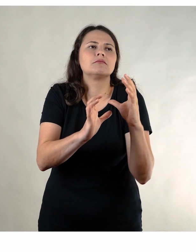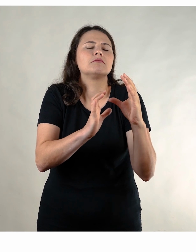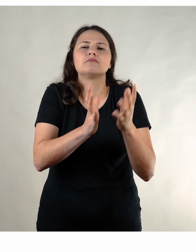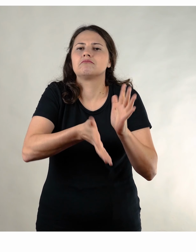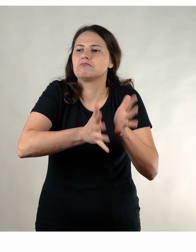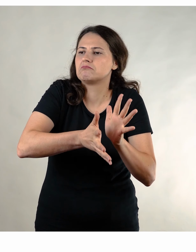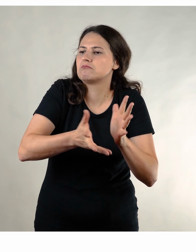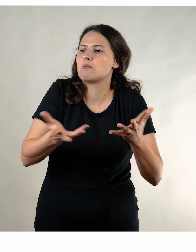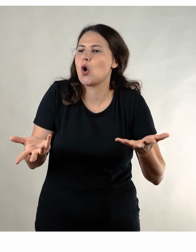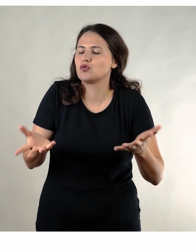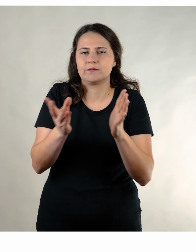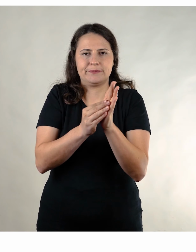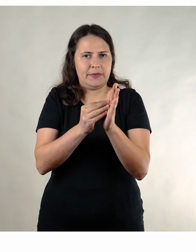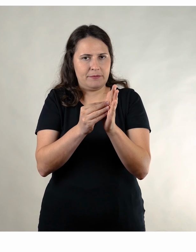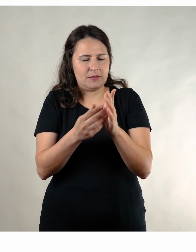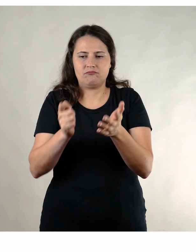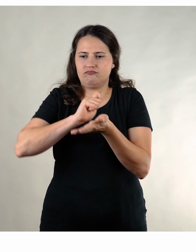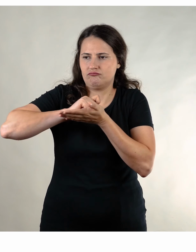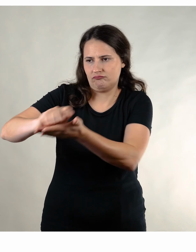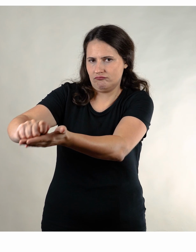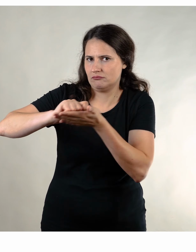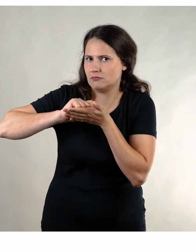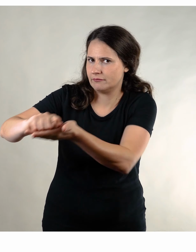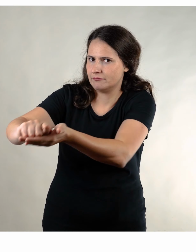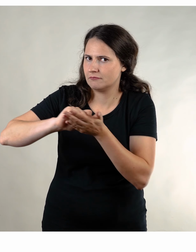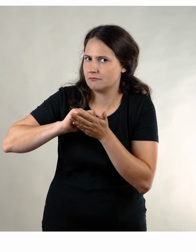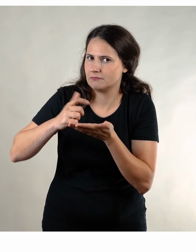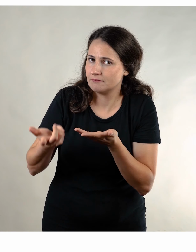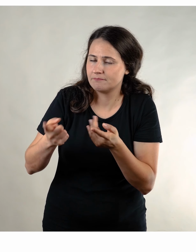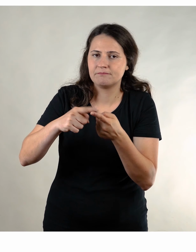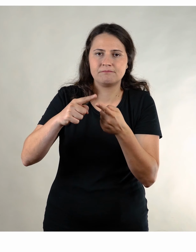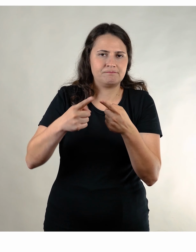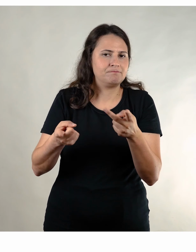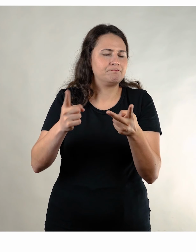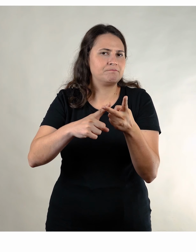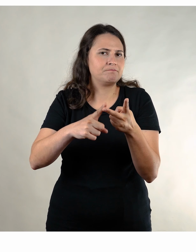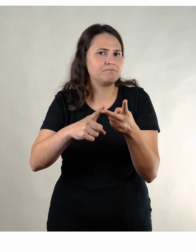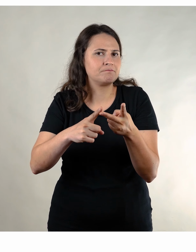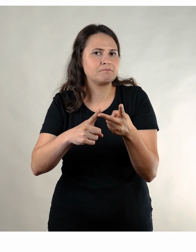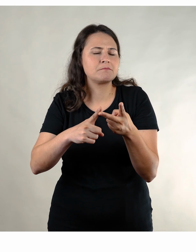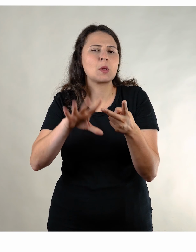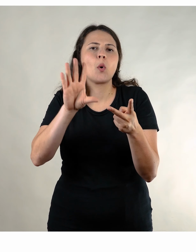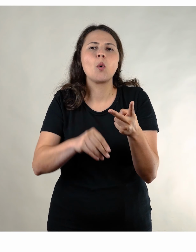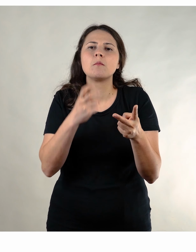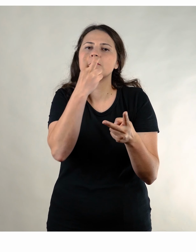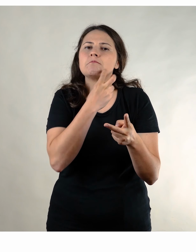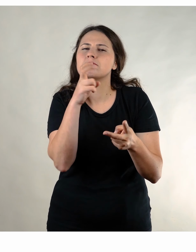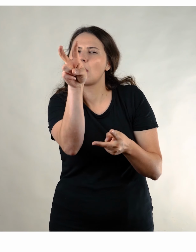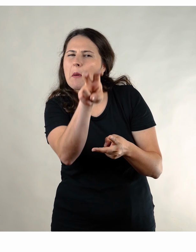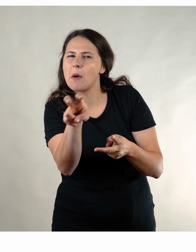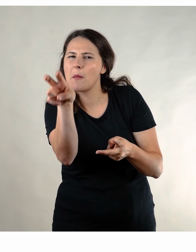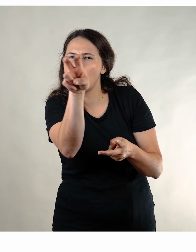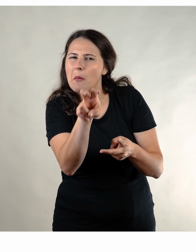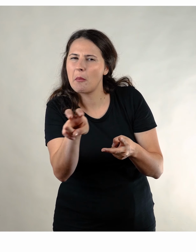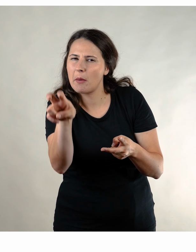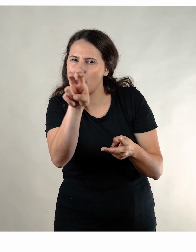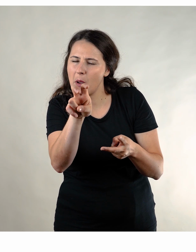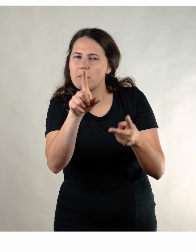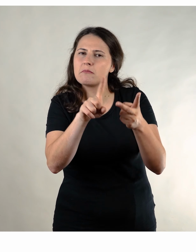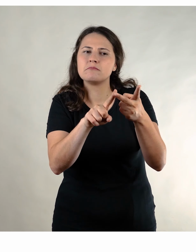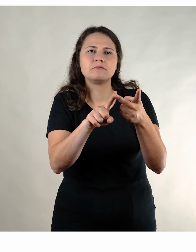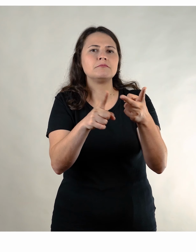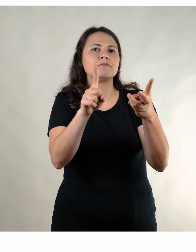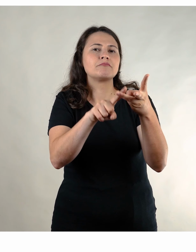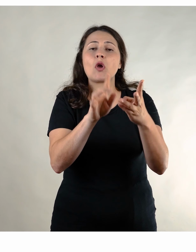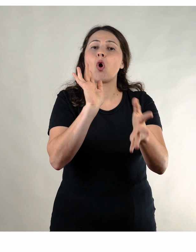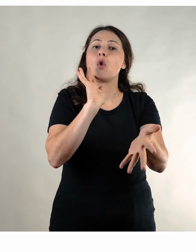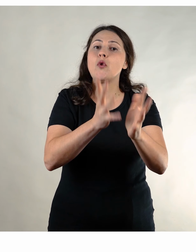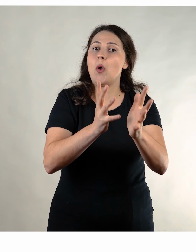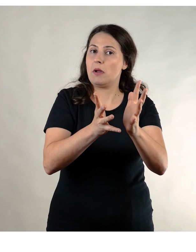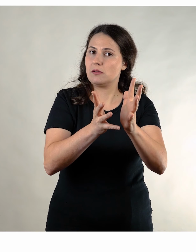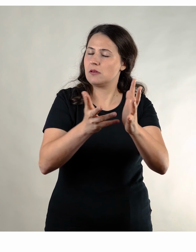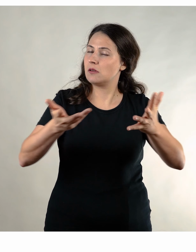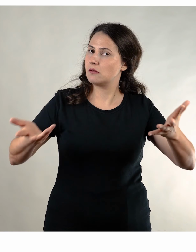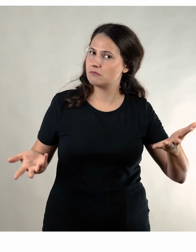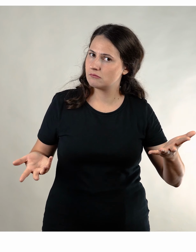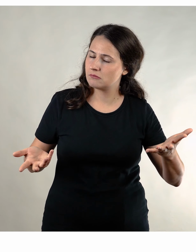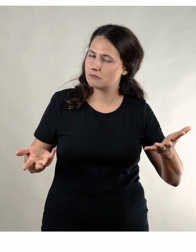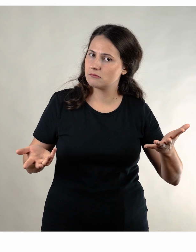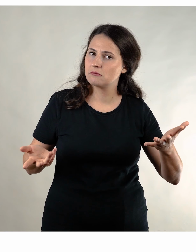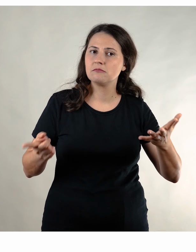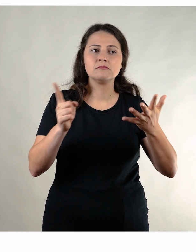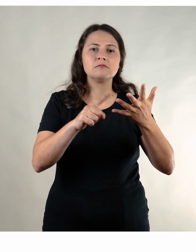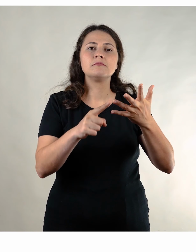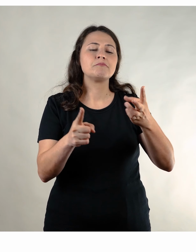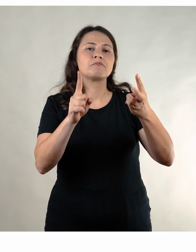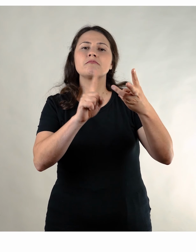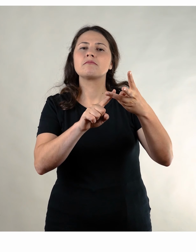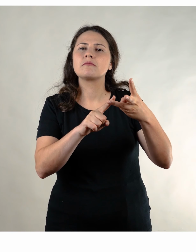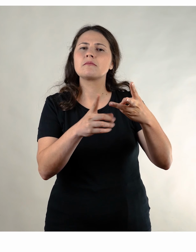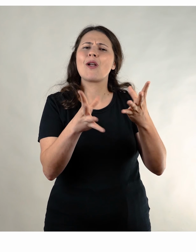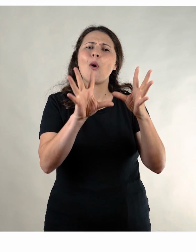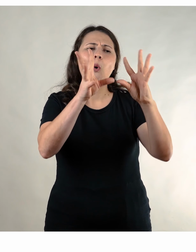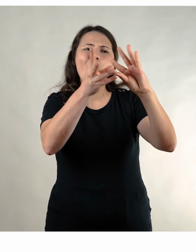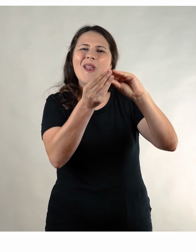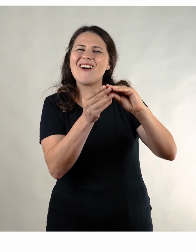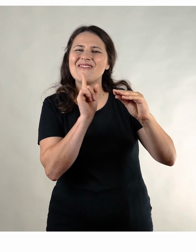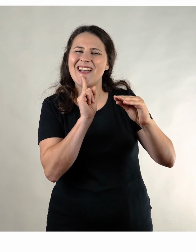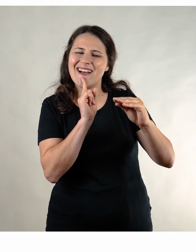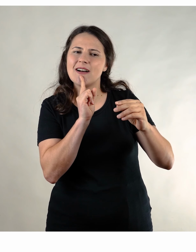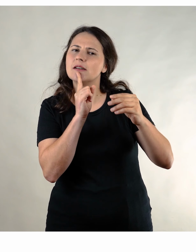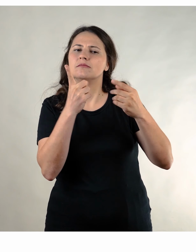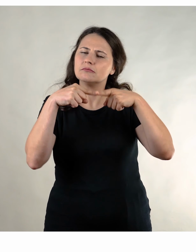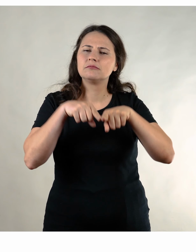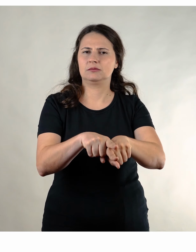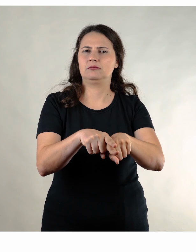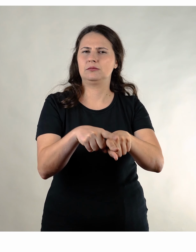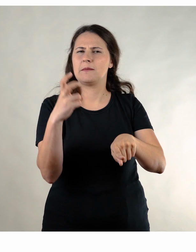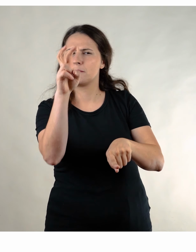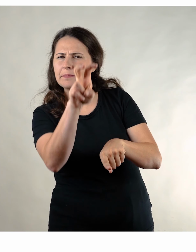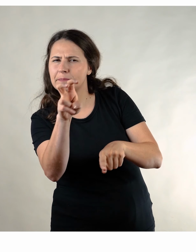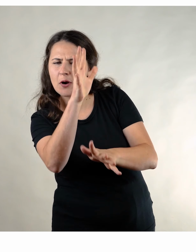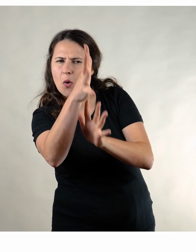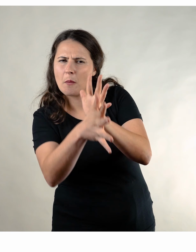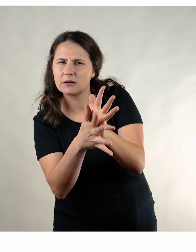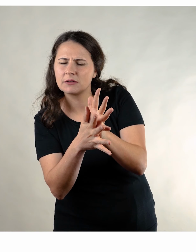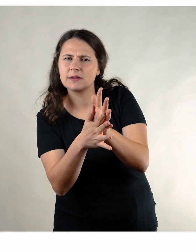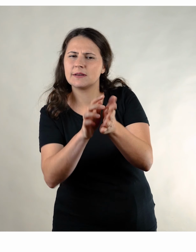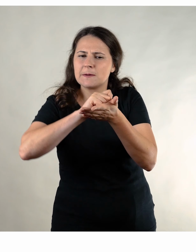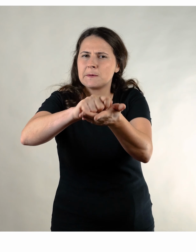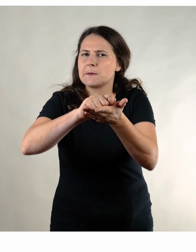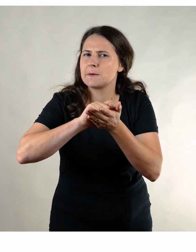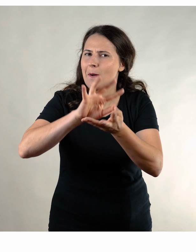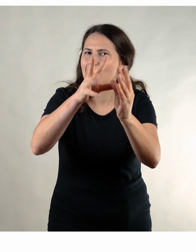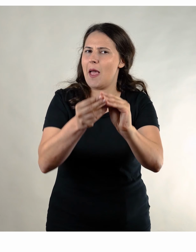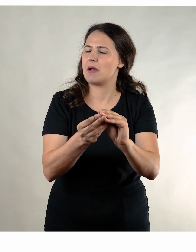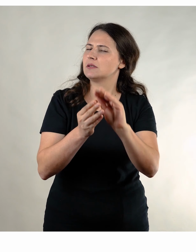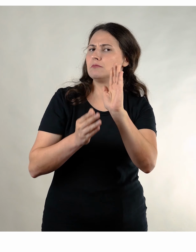για παράδειγμα γραπτή επικοινωνία, ανάγνωση χειλιών, νοηματική γλώσσα ή συνδυασμό αυτών των τρόπων.